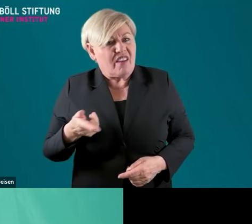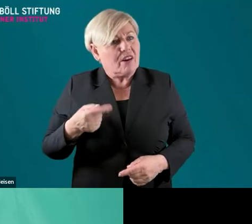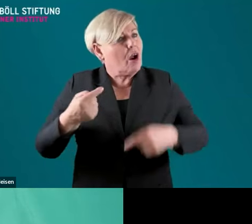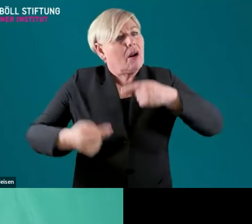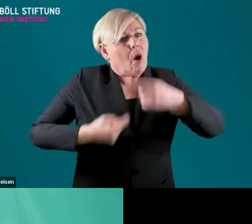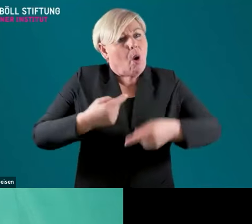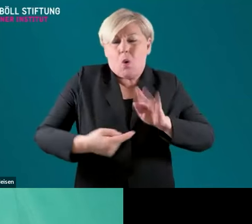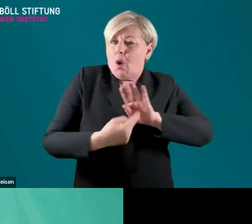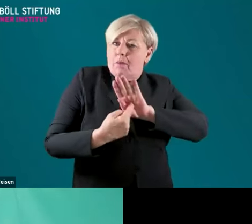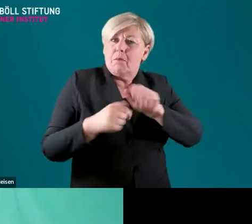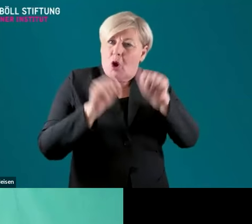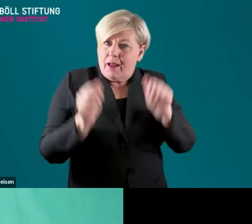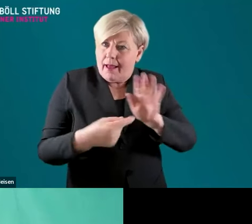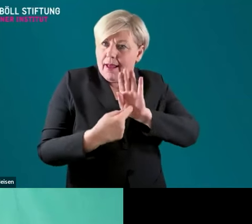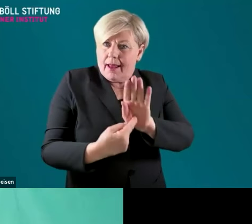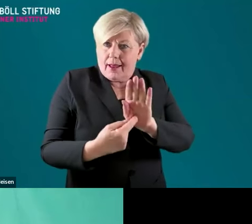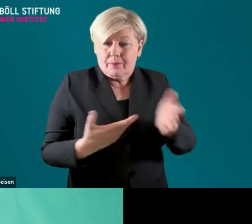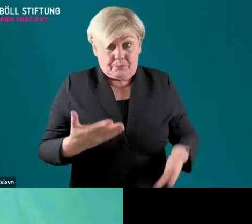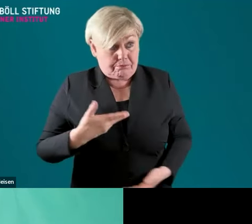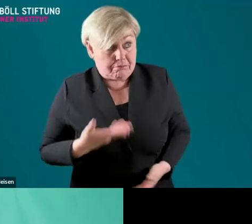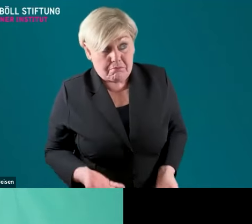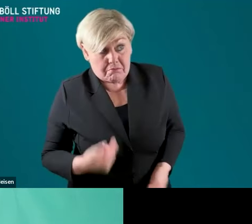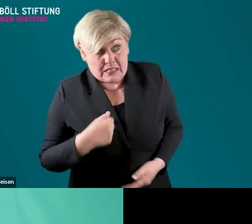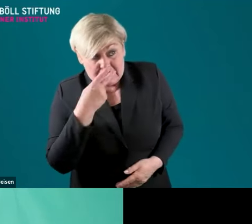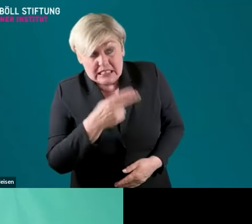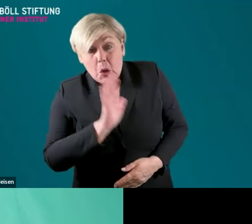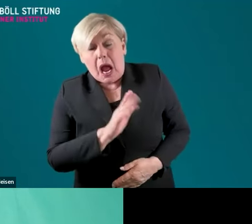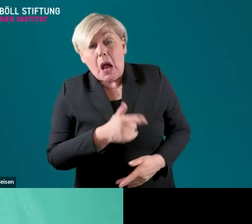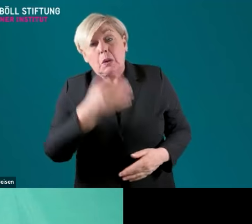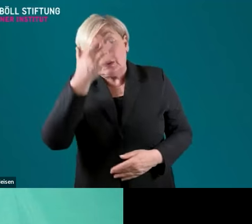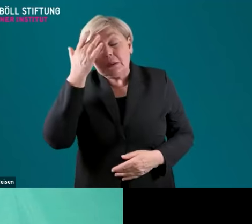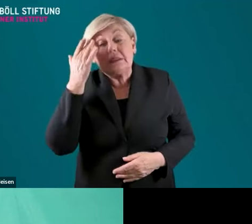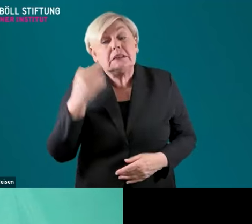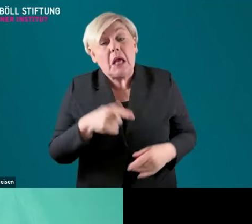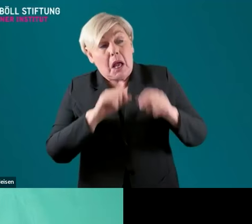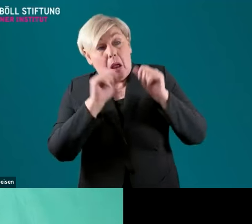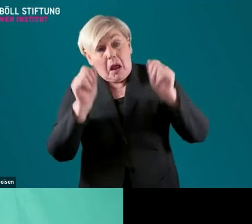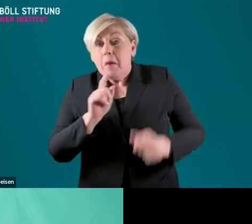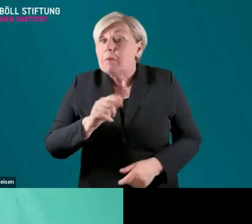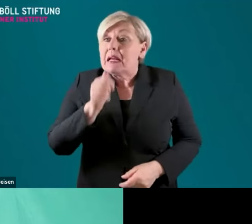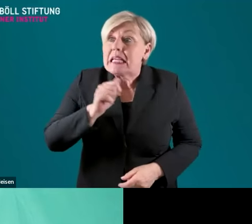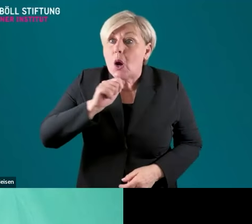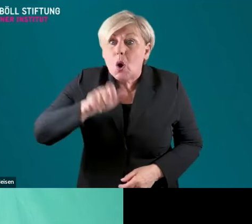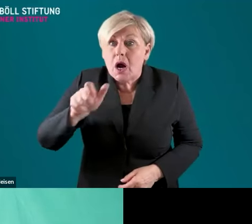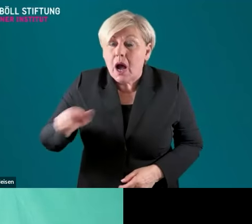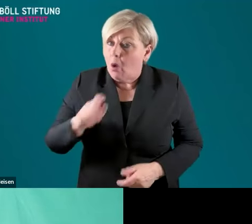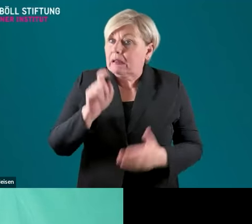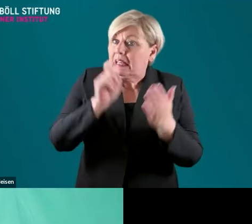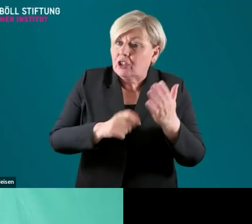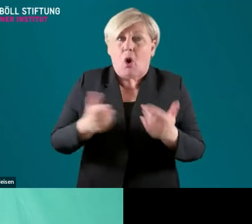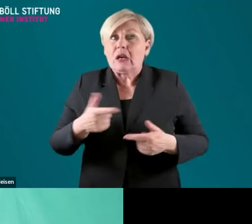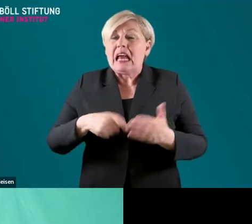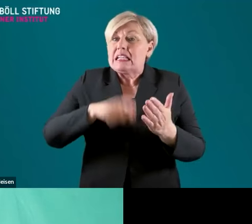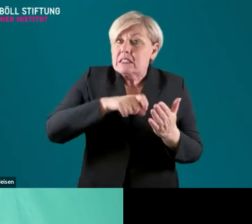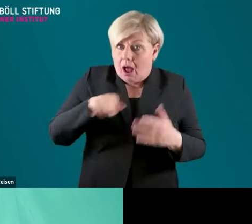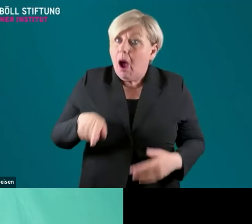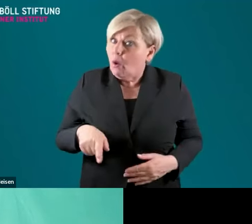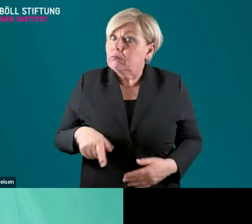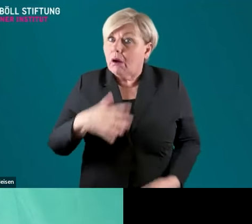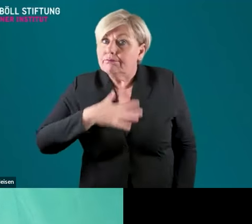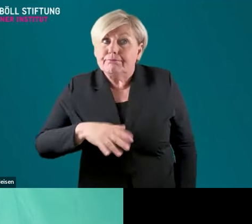Und das scheint, so weit ich das mitbekommen habe, für viele, auch gerade jüngere, bei TikTok oder auch bei Insta durchaus attraktiv zu sein.